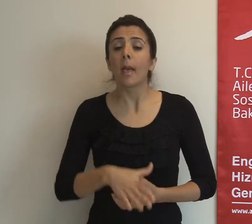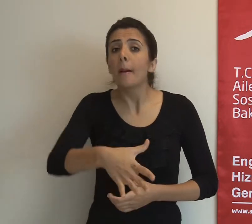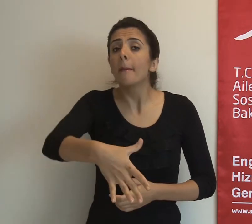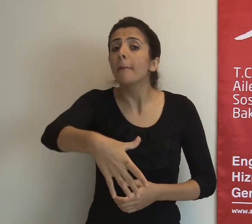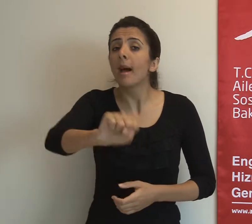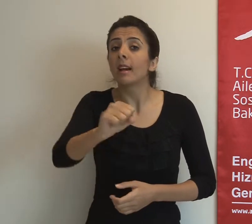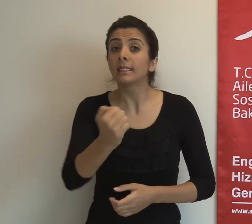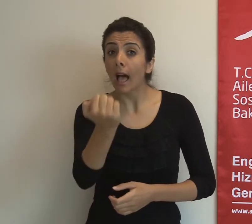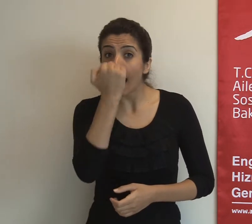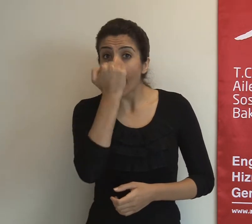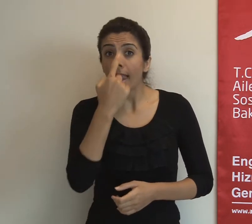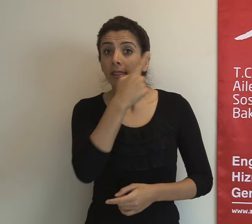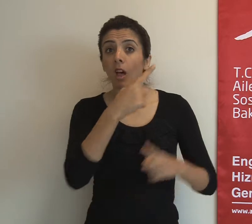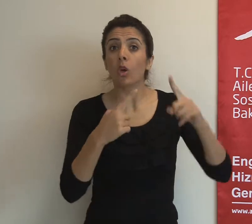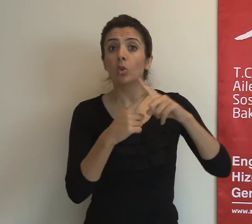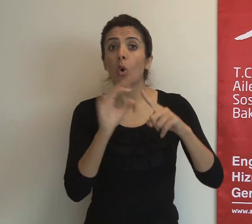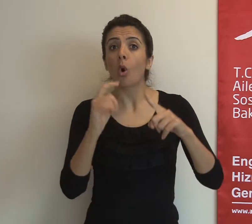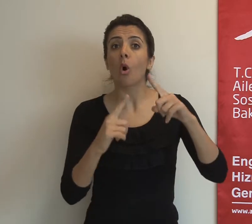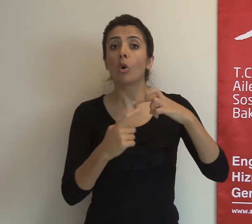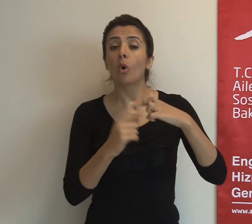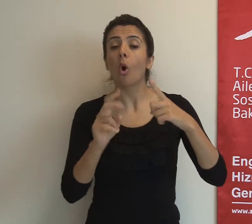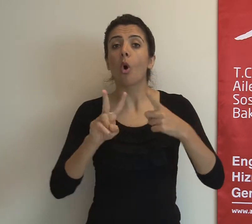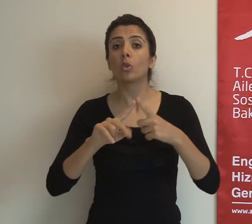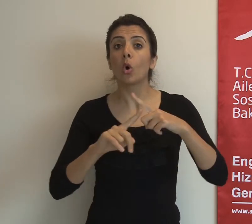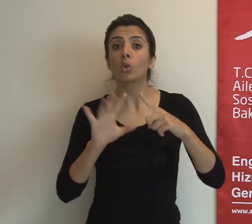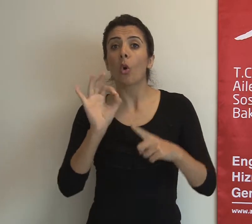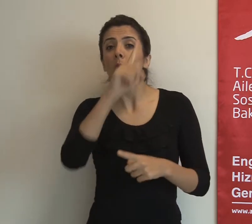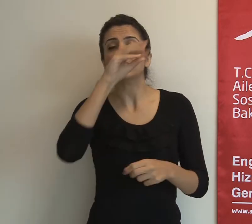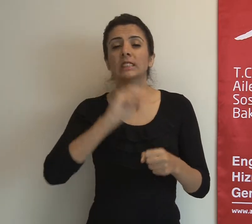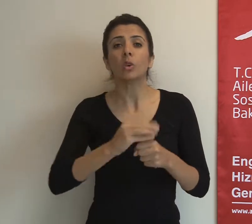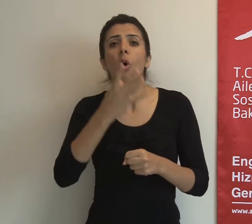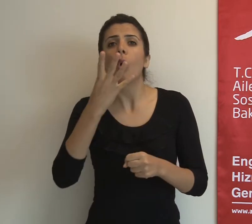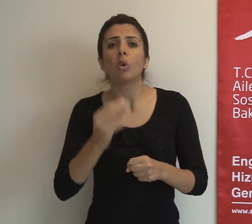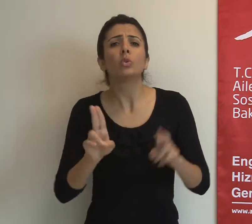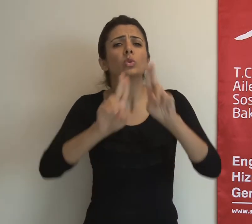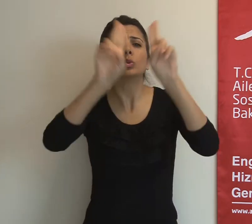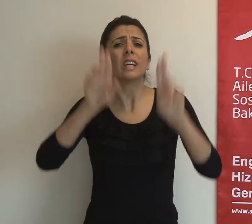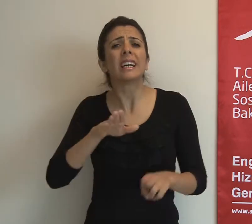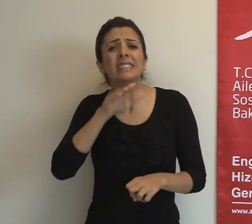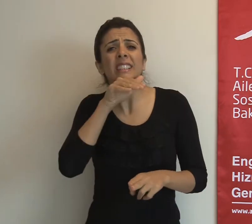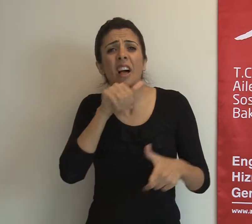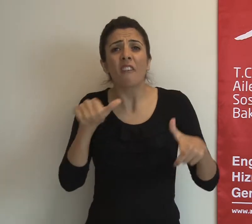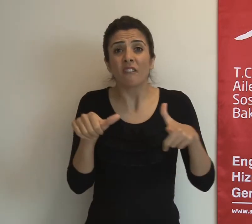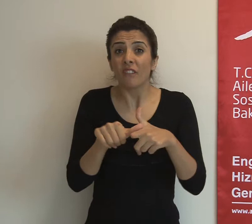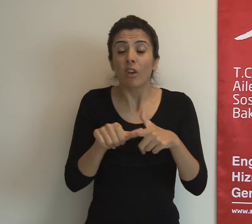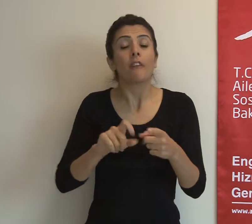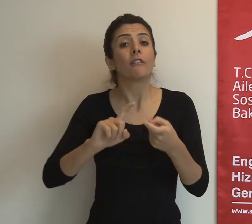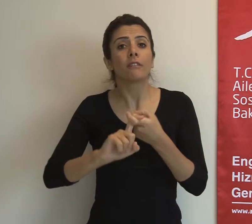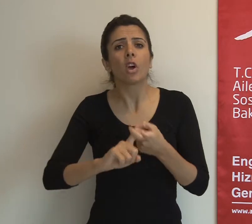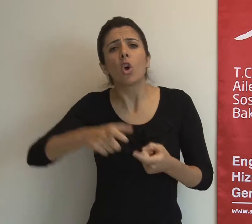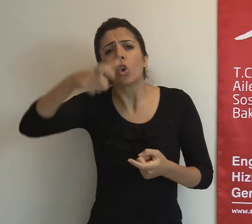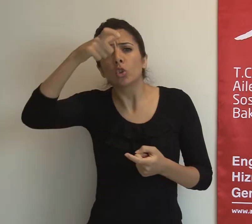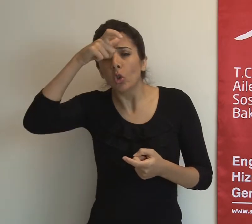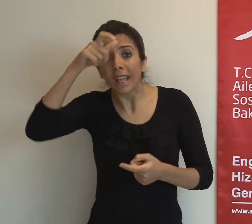Merkezi Kanada Toronto’da bulunan Uluslararası Yaşlılık Federasyonu (IFA-International Federation on Ageing) ve